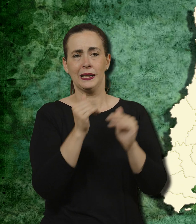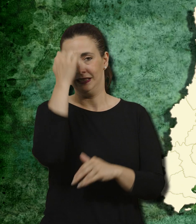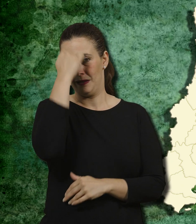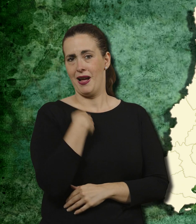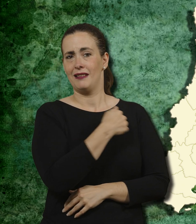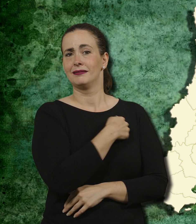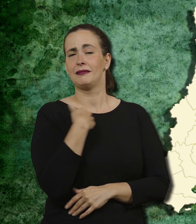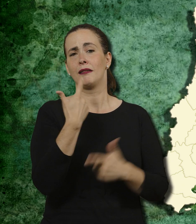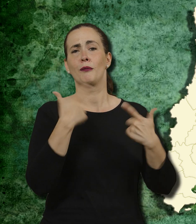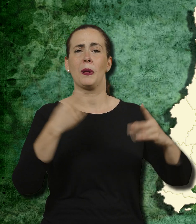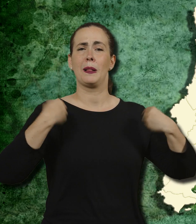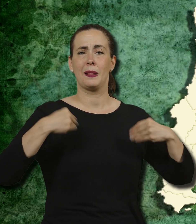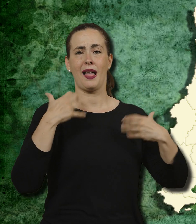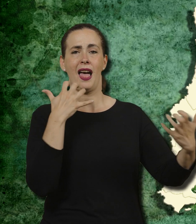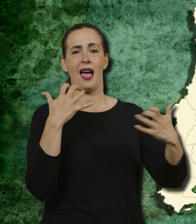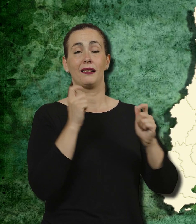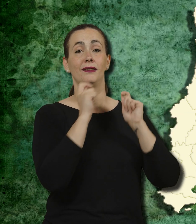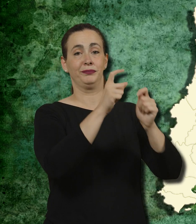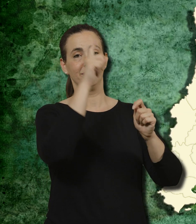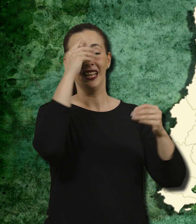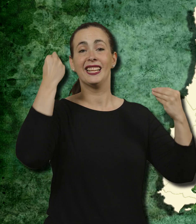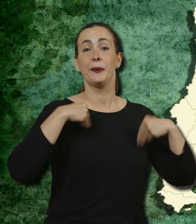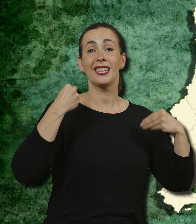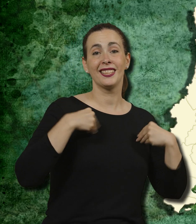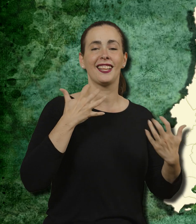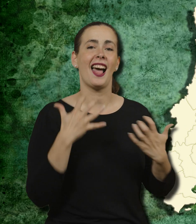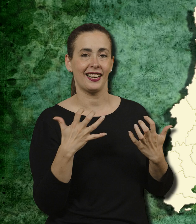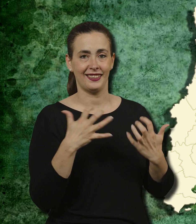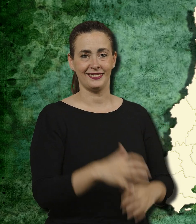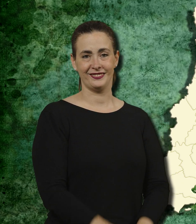Per Setmana Santa es celebra un festival lúdic-artístic, el Divertit-Art.